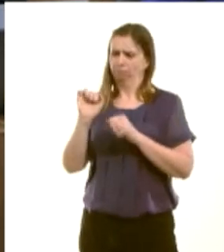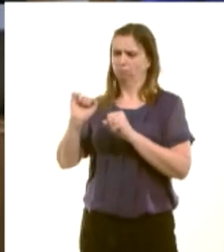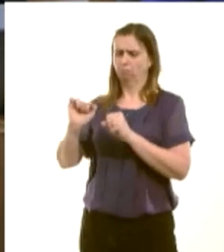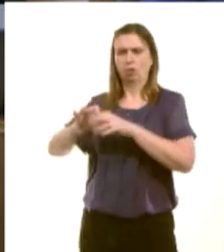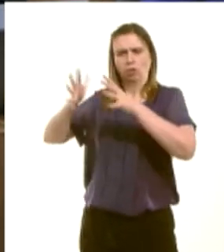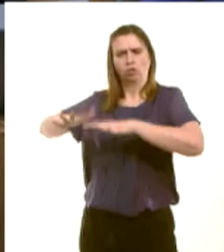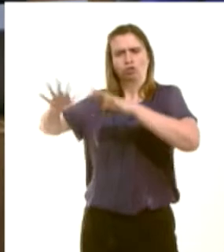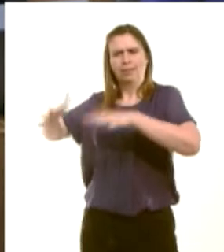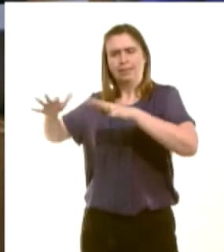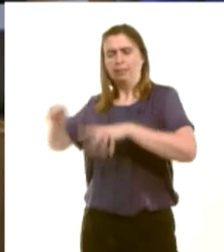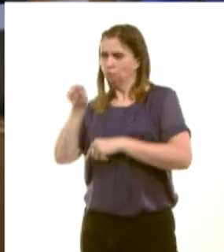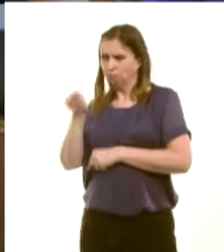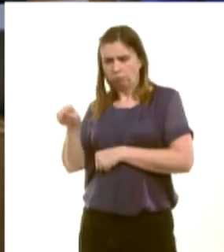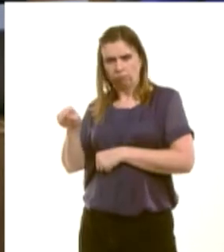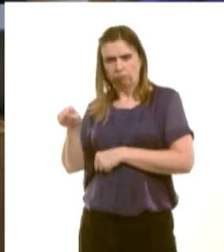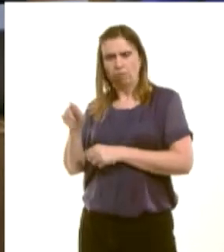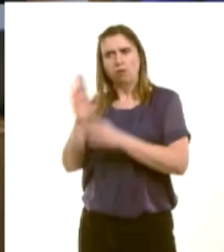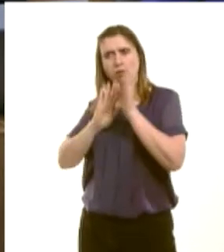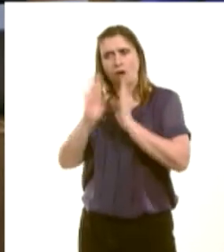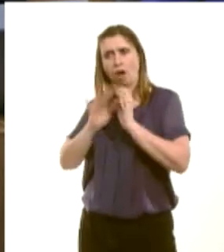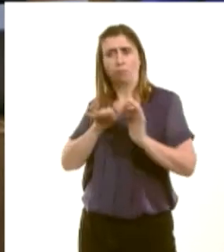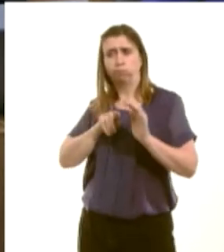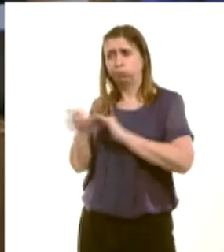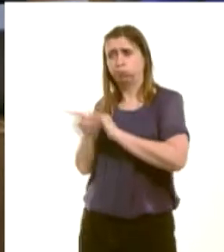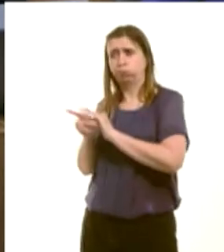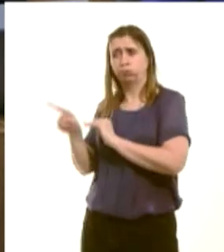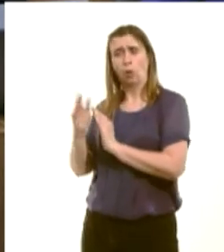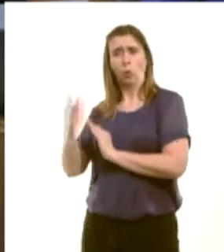enwedig dwyrain yr Almaen, lle mae lot fawr o symud o bobl wedi bod, yn enwedig pobl ifanc, iír gorllewin, ac ym mha ffordd roeddent wedi ystyried sut i sicrhau nad yw syrjeris